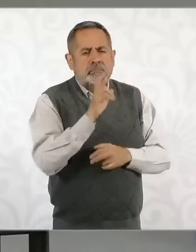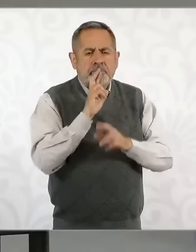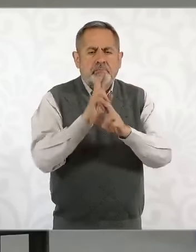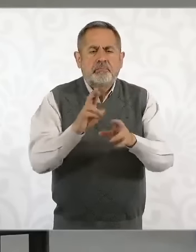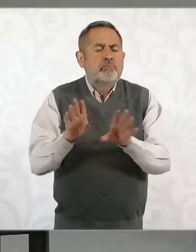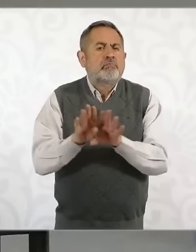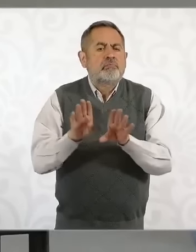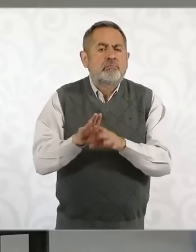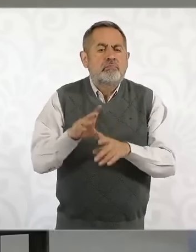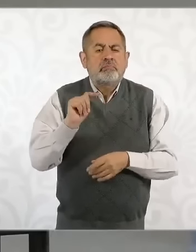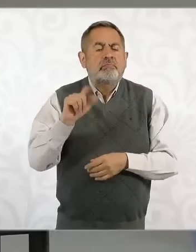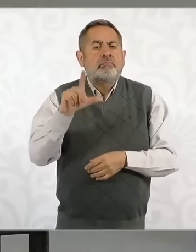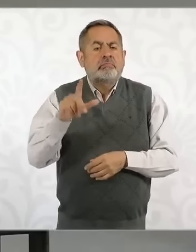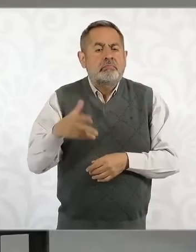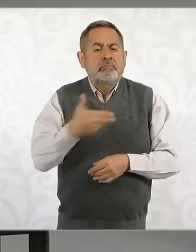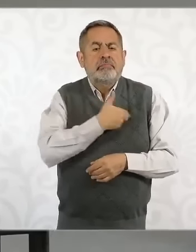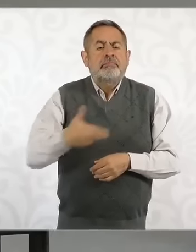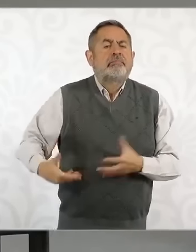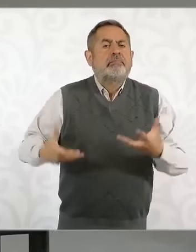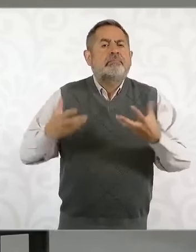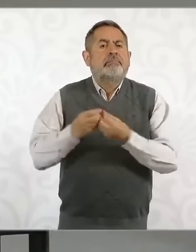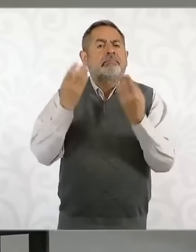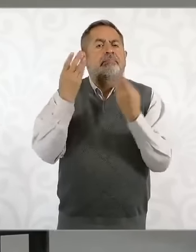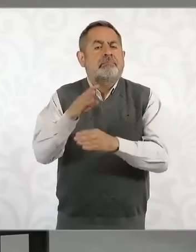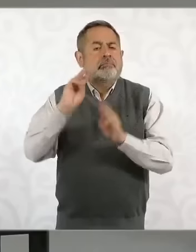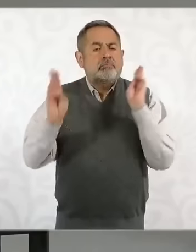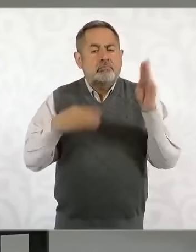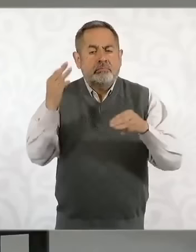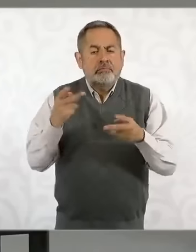¿cómo le fue la reunión con el presidente del Banco Mundial y de qué hablaron, presidenta?